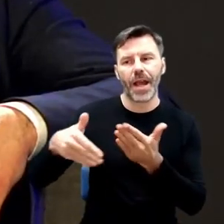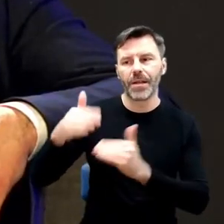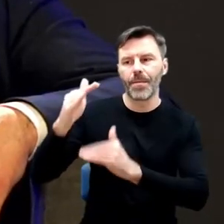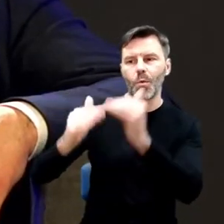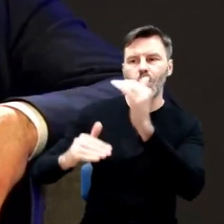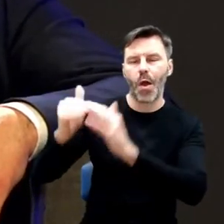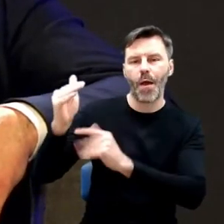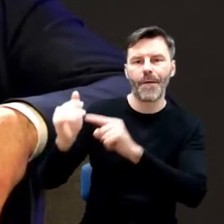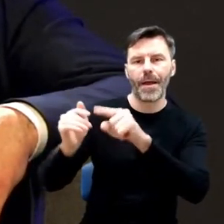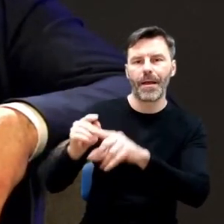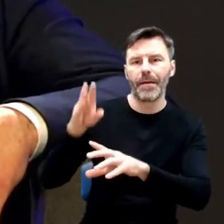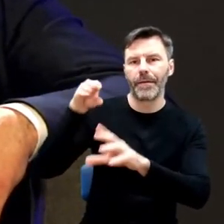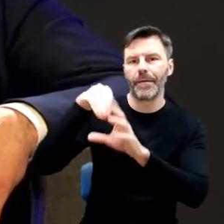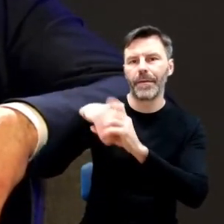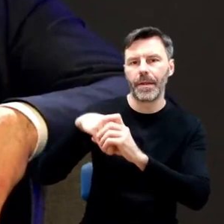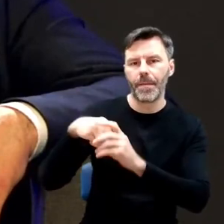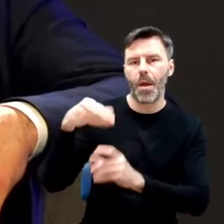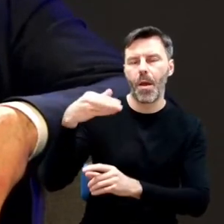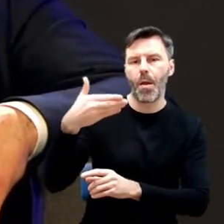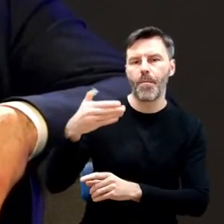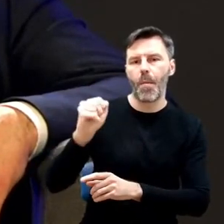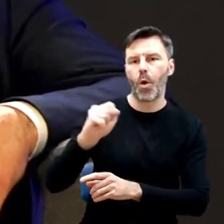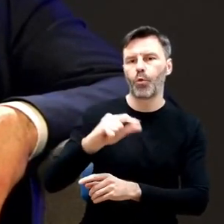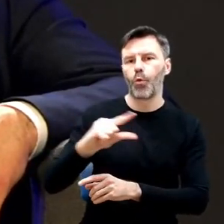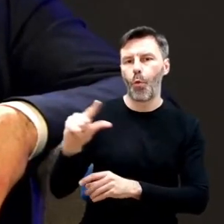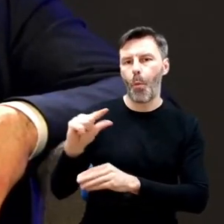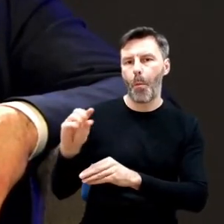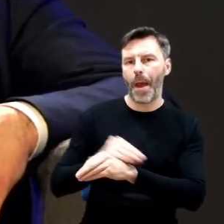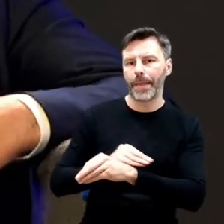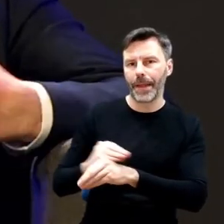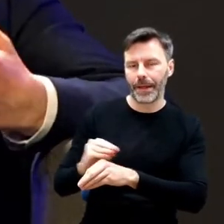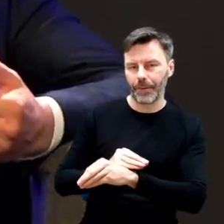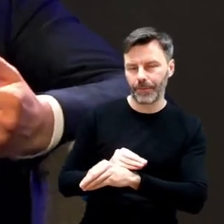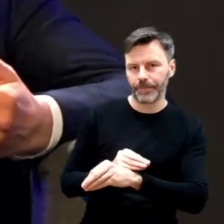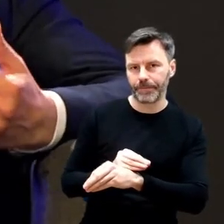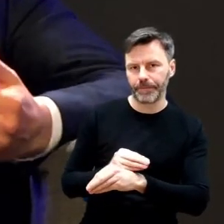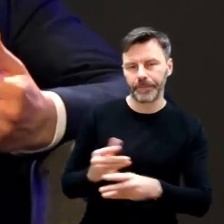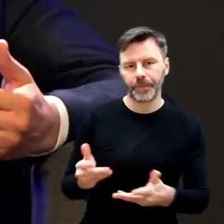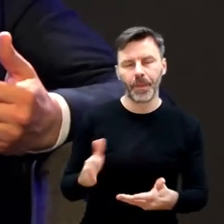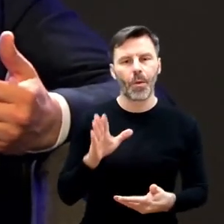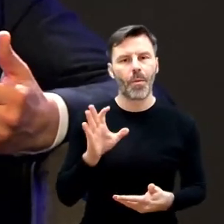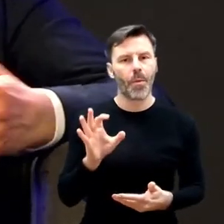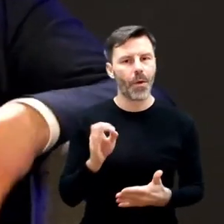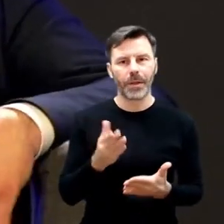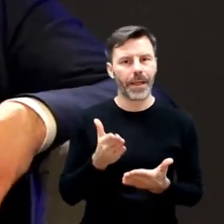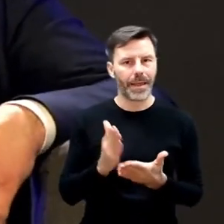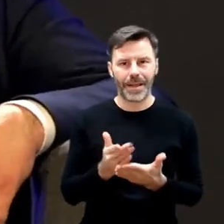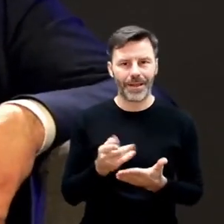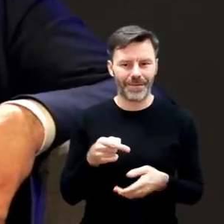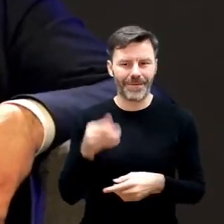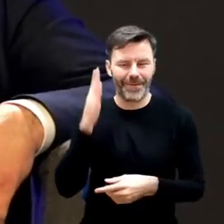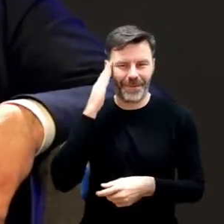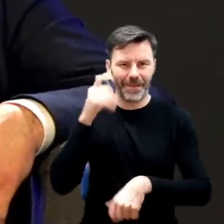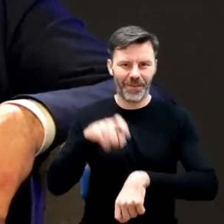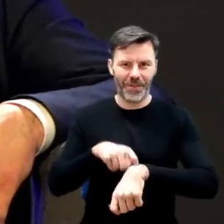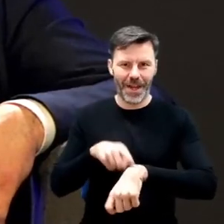w ramach budownictwa modułowego, ponieważ nie tylko chodzi o ten czas, który jest ważny.